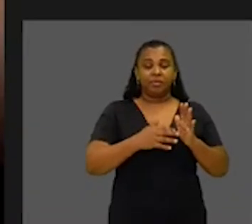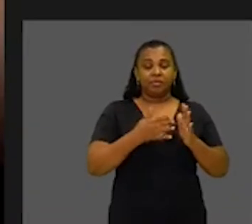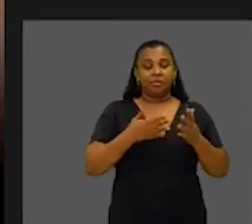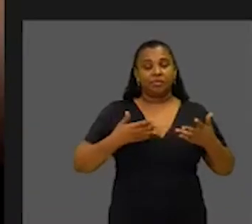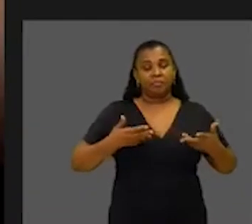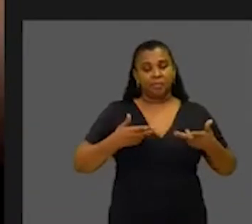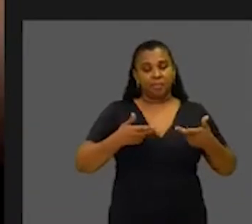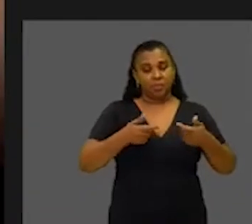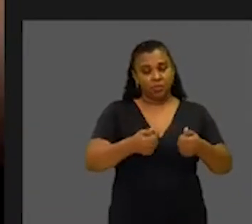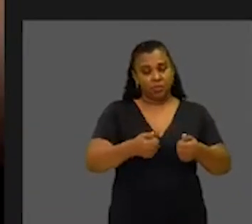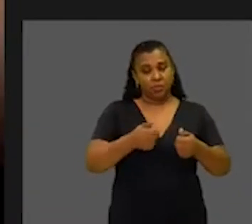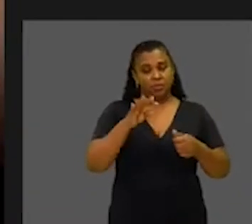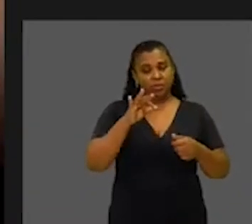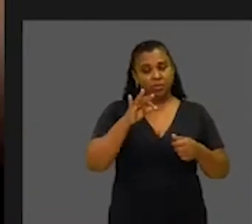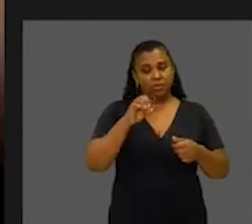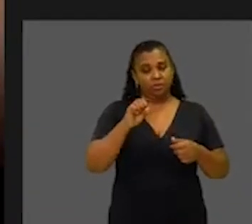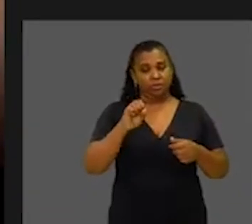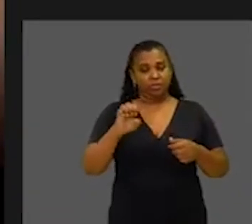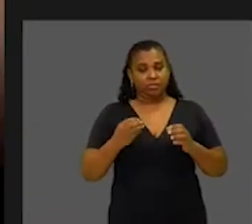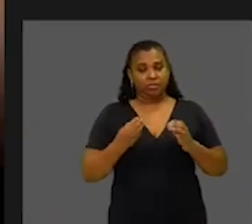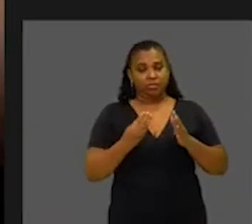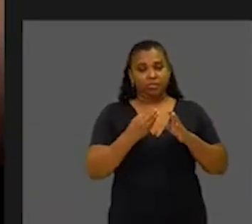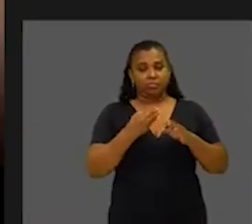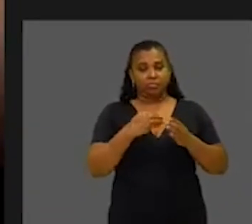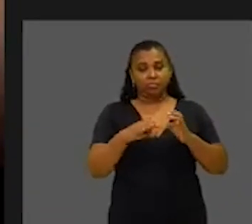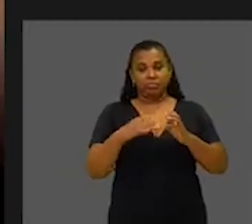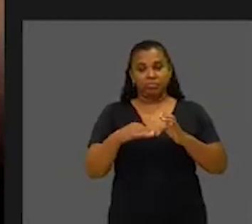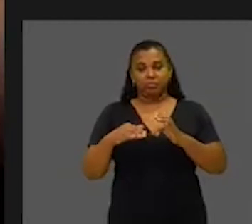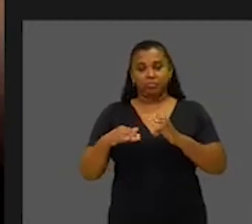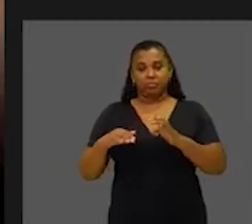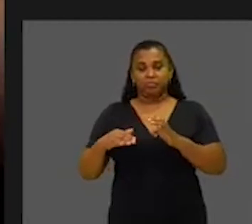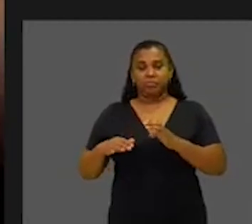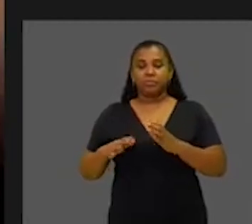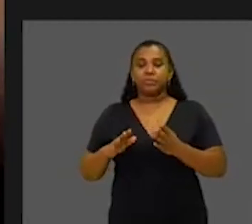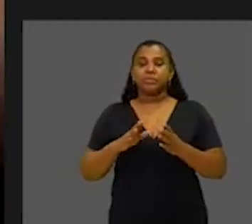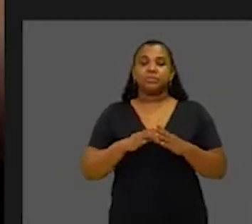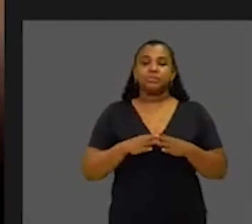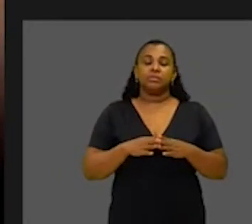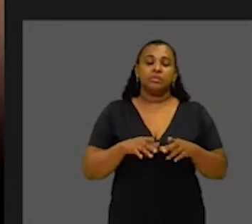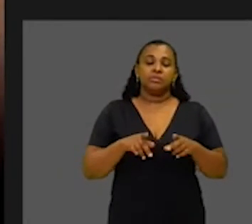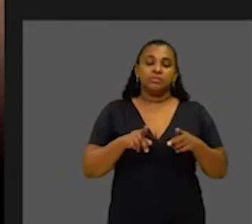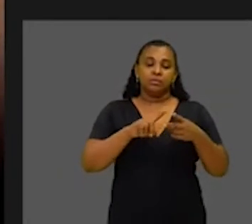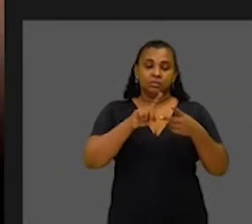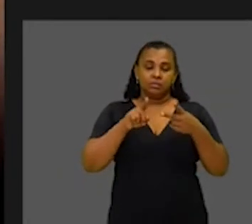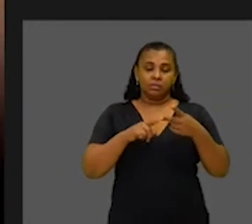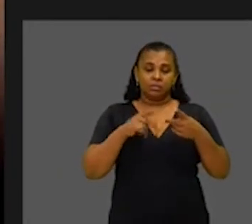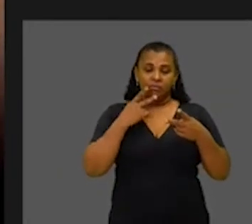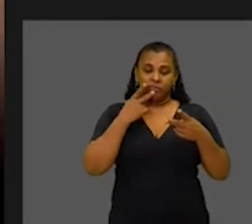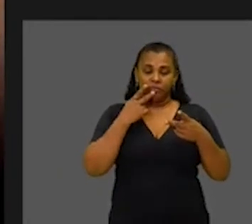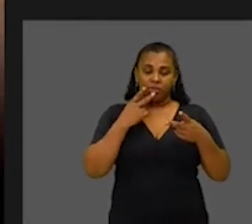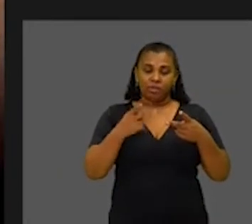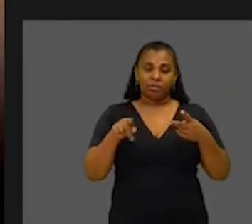o Tribunal Superior Eleitoral disponibiliza é por outro lado também vou falar hoje na atualidade não